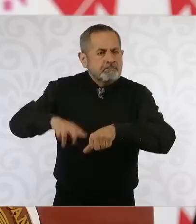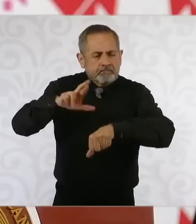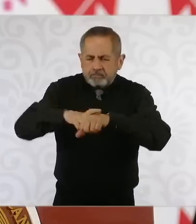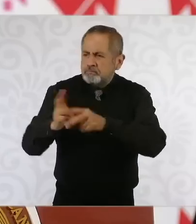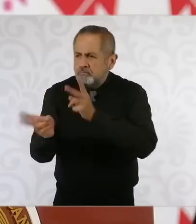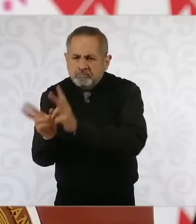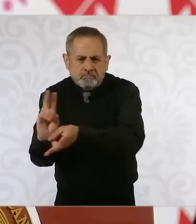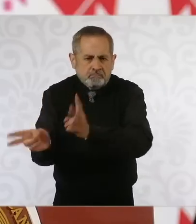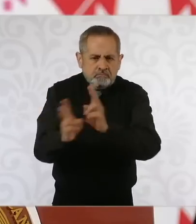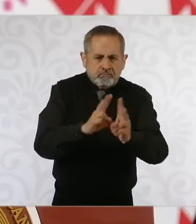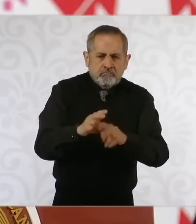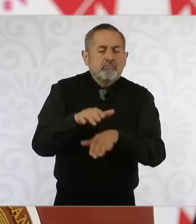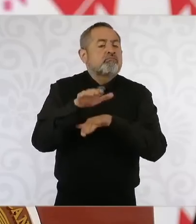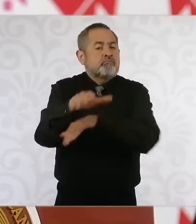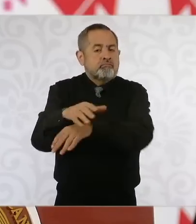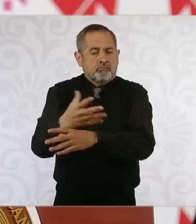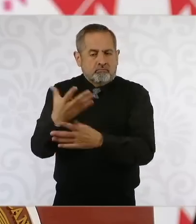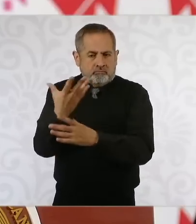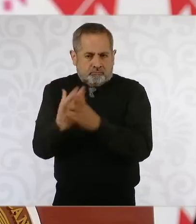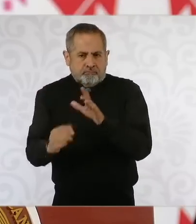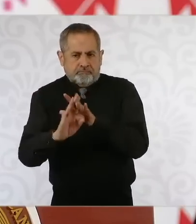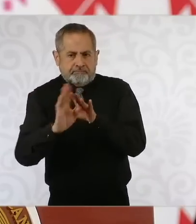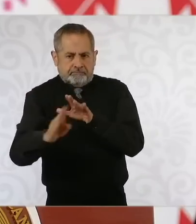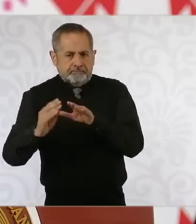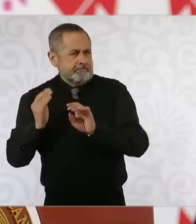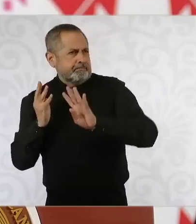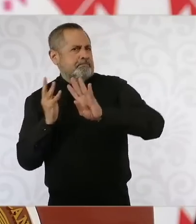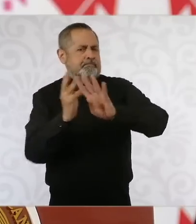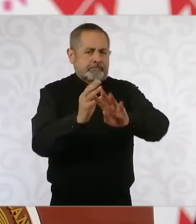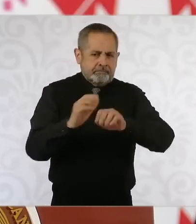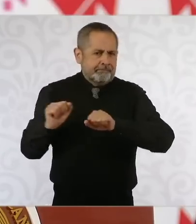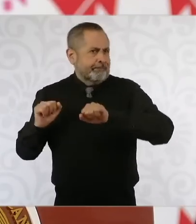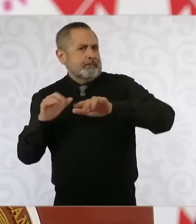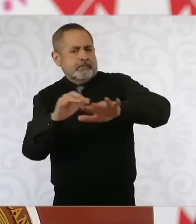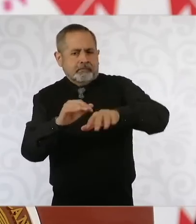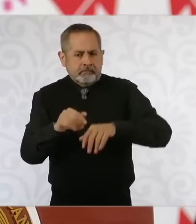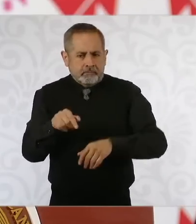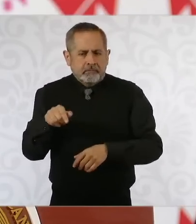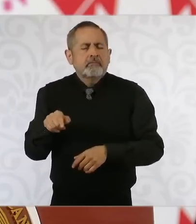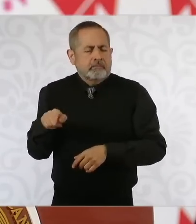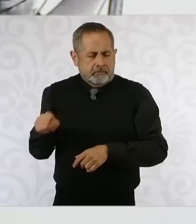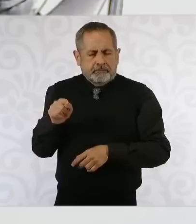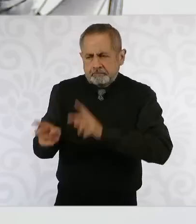fenómeno migratorio y particularmente en caso de que hubiera deportaciones